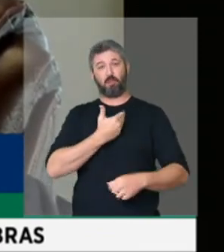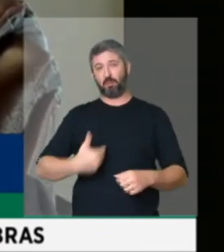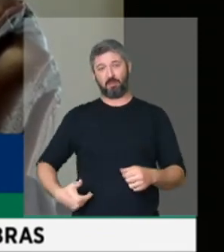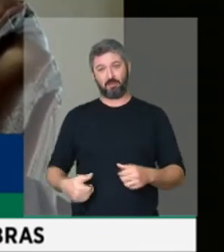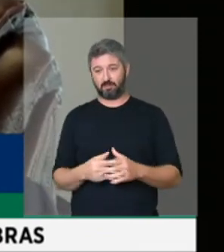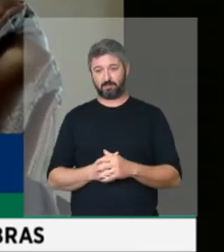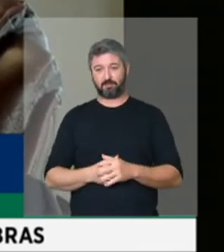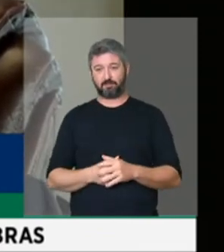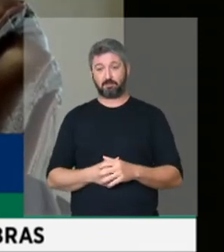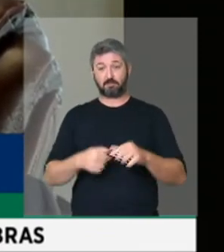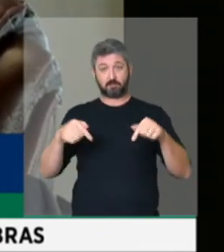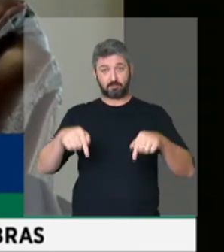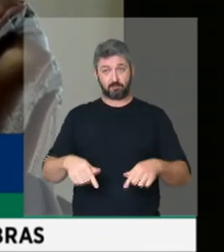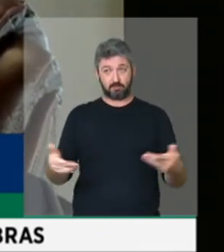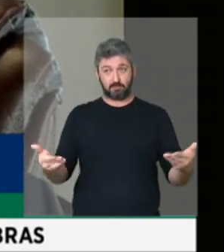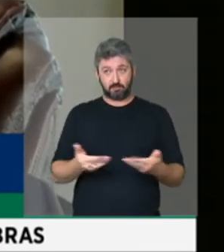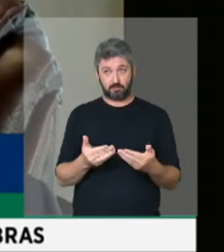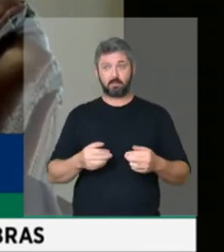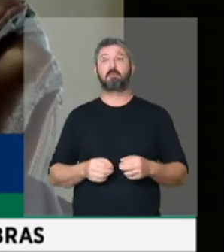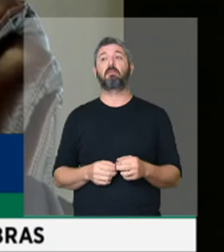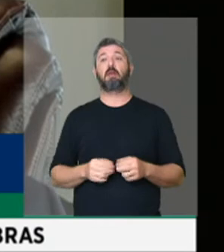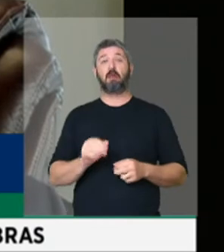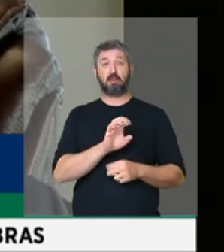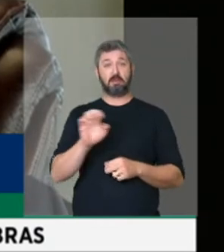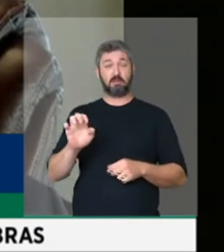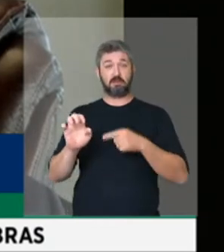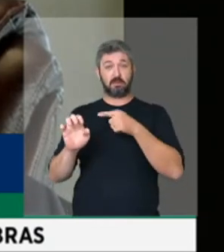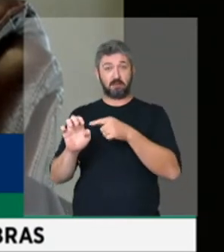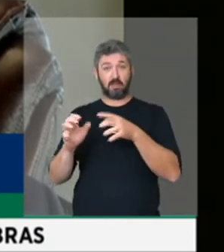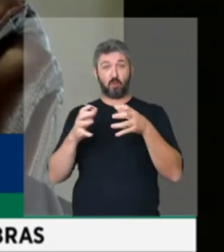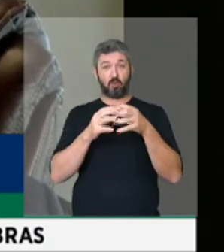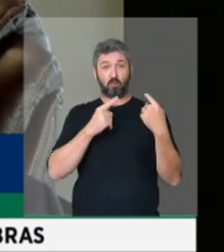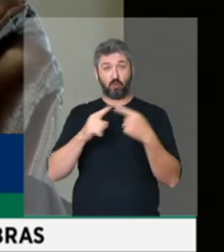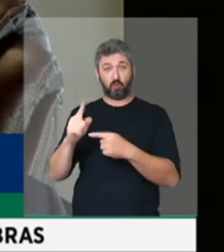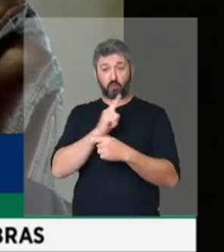QUE NÃO VÃO CONSEGUIR. NESSE DIA, NESTA SESSÃO A ESQUERDA,